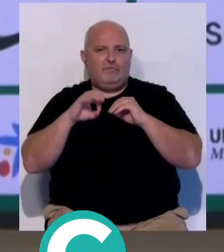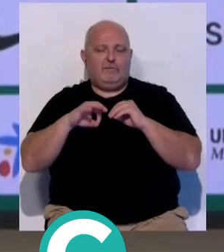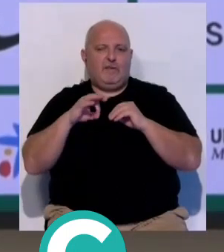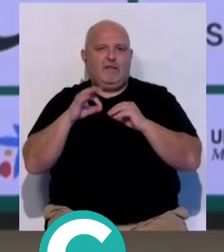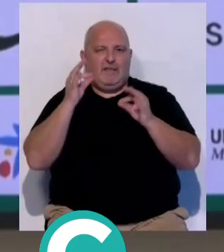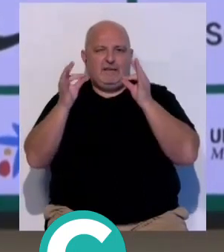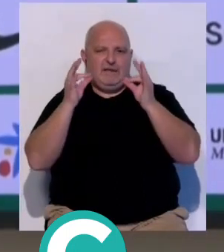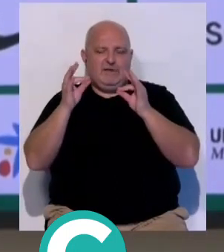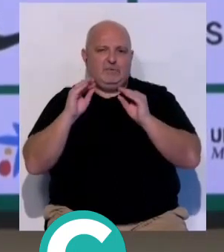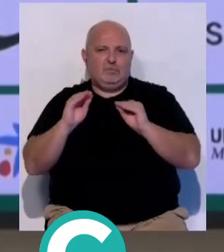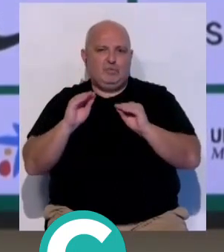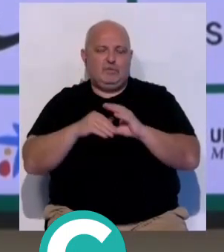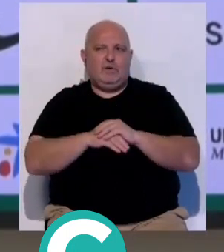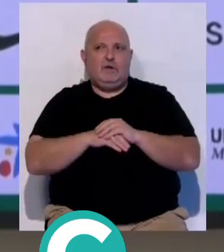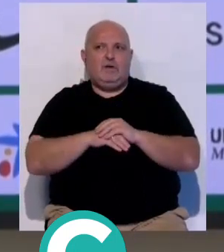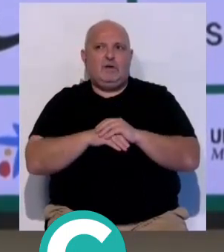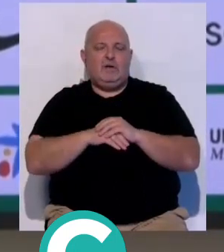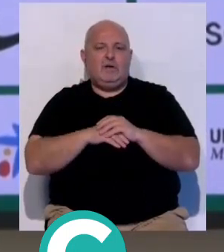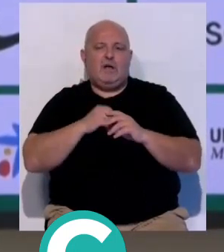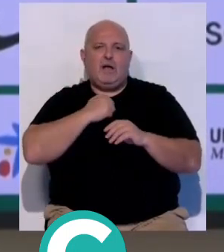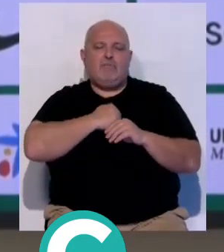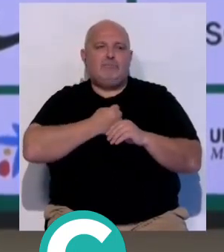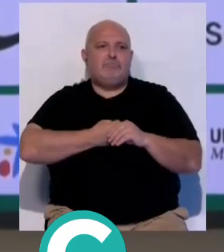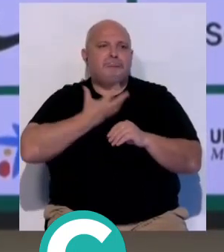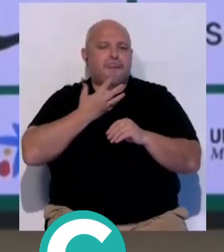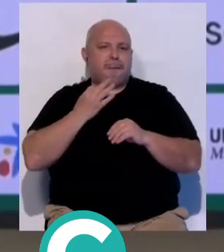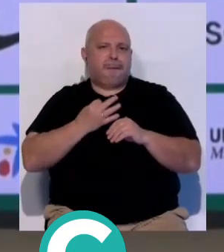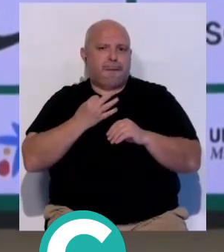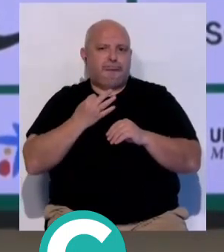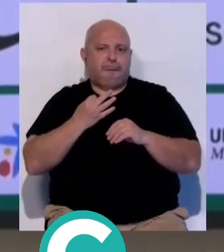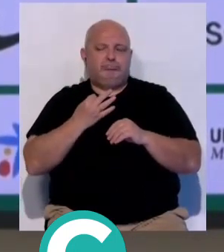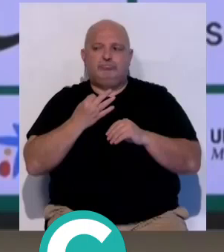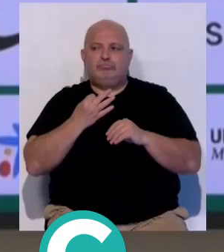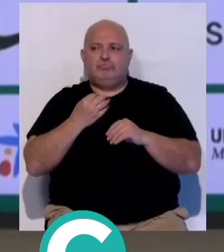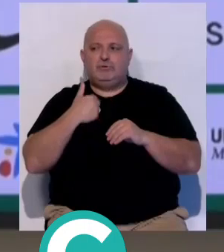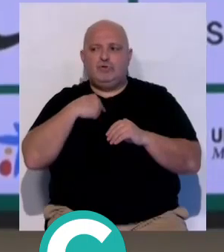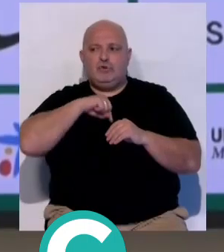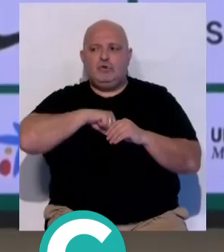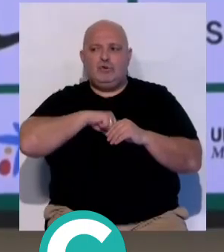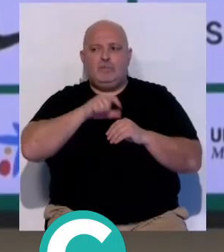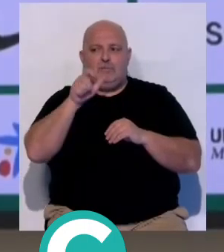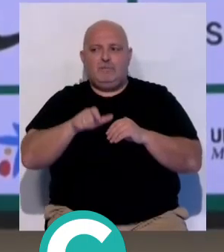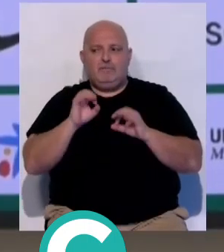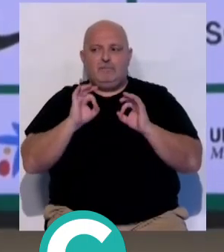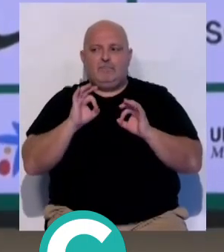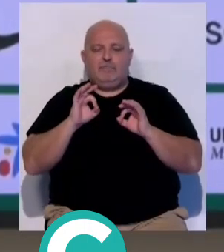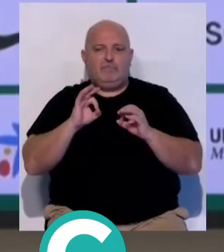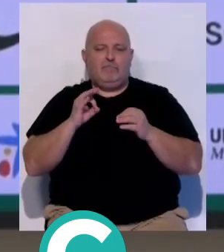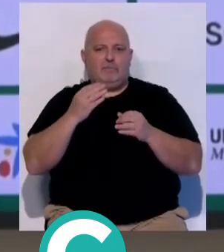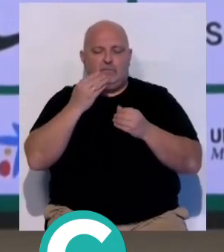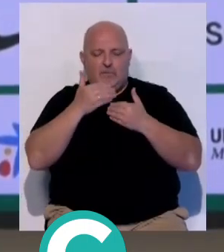detalle La pasión es un agregado pero yo me considero una persona muy cordial Muy atento